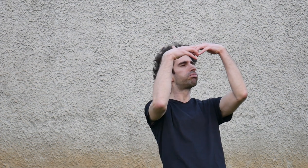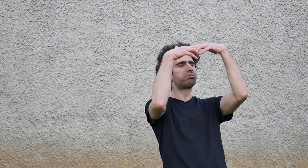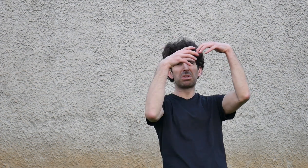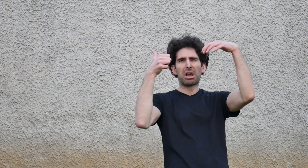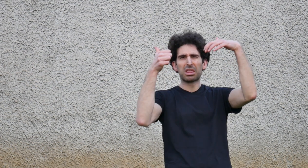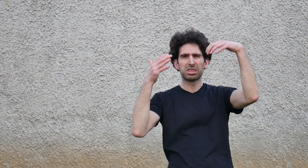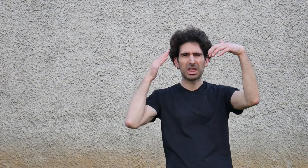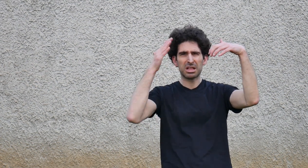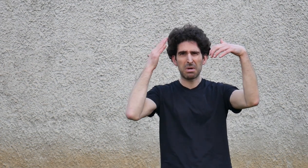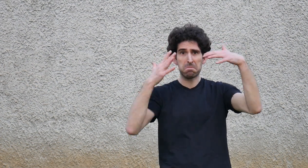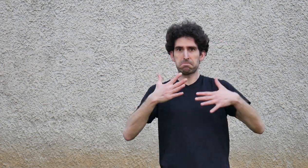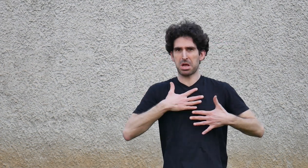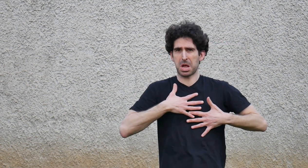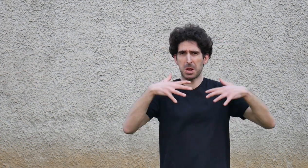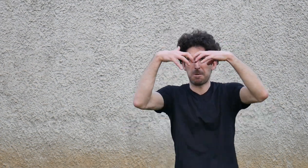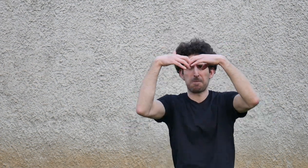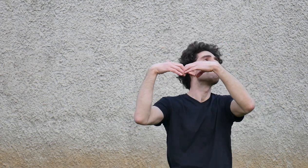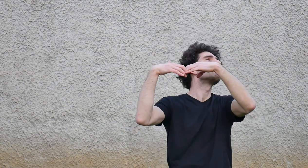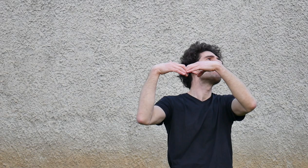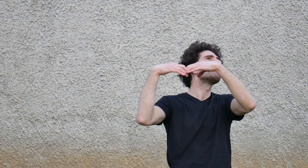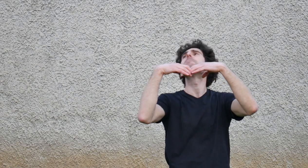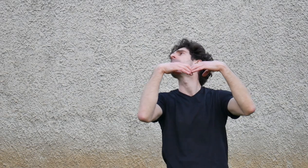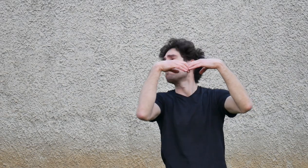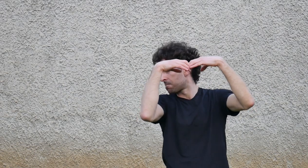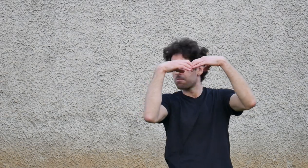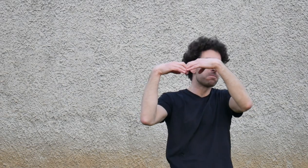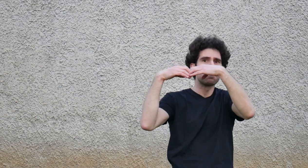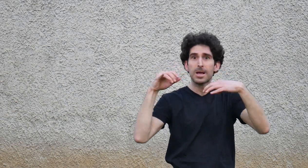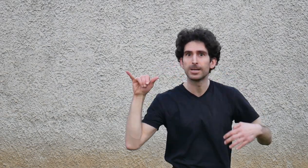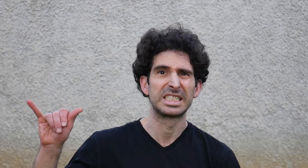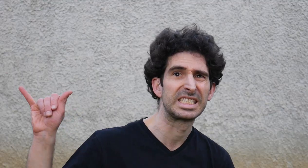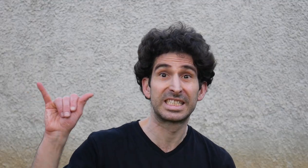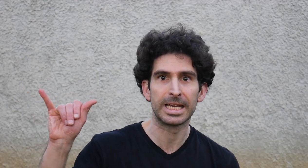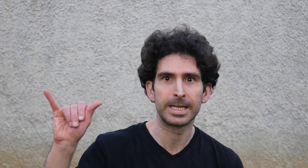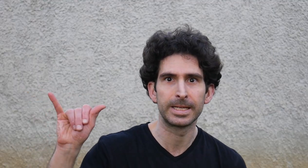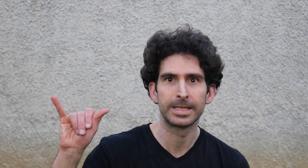Les paresseux craignent un animal. *Aux aguets*. C'est qui ?